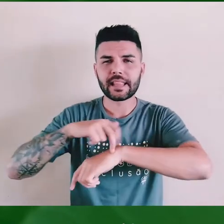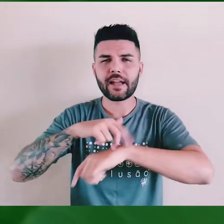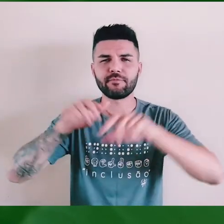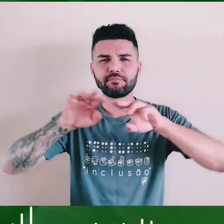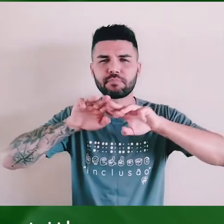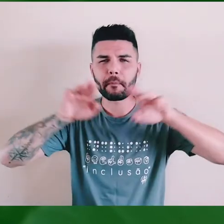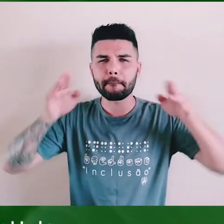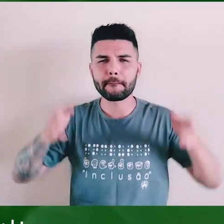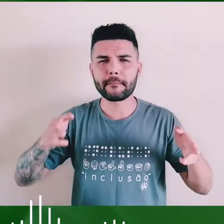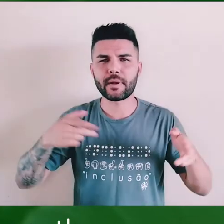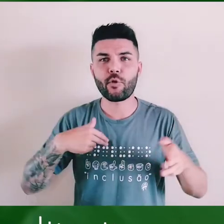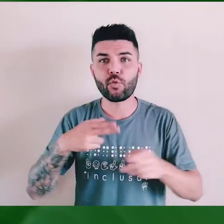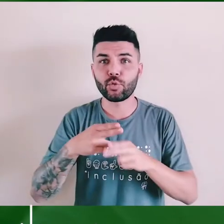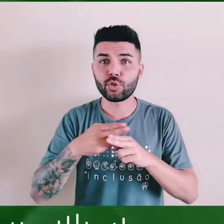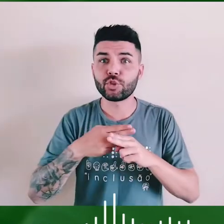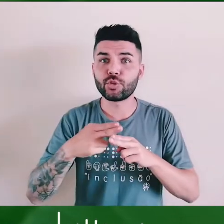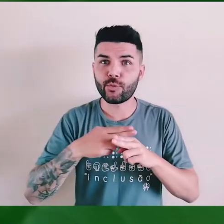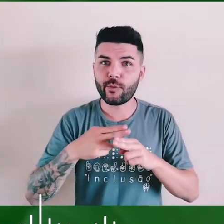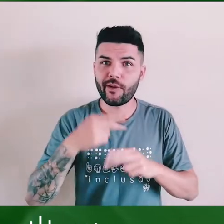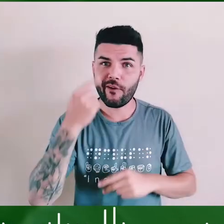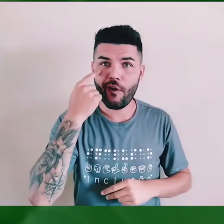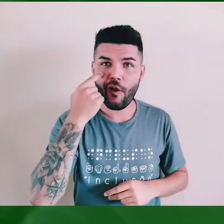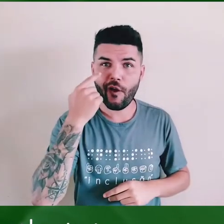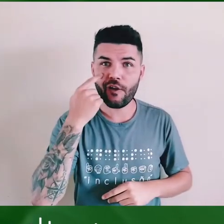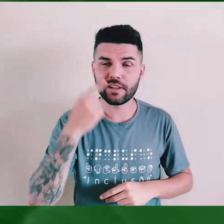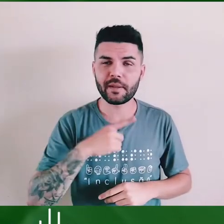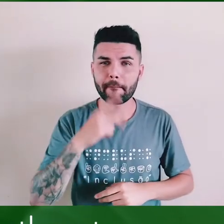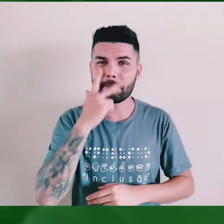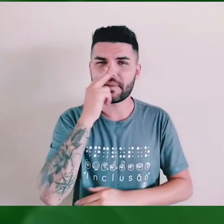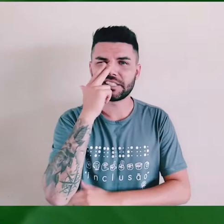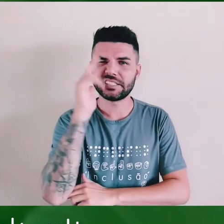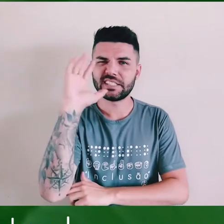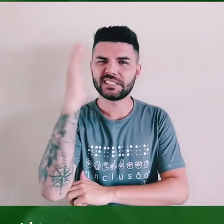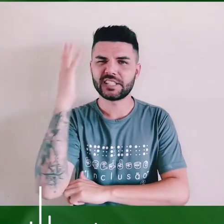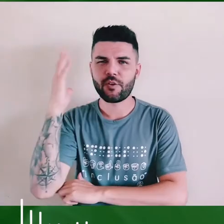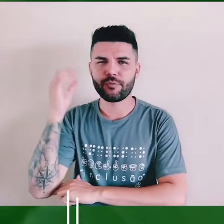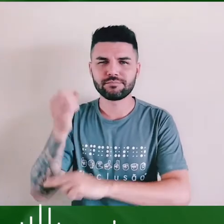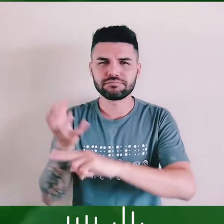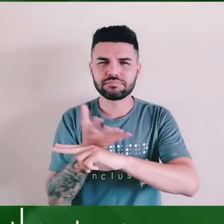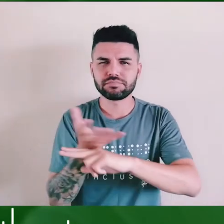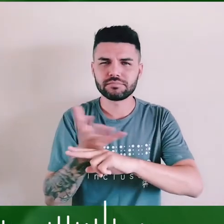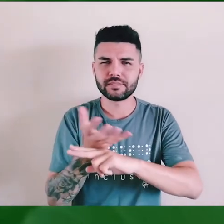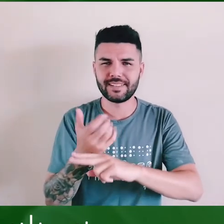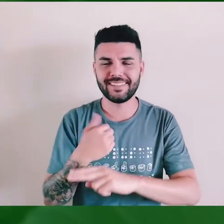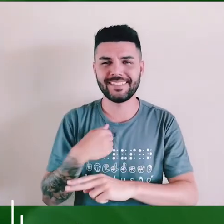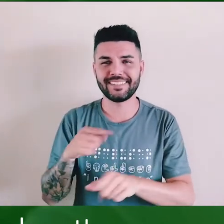pelado, eu mais um cara numa cela. Então eu tenho minha carreira de ator que durou